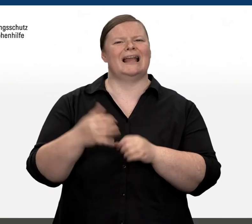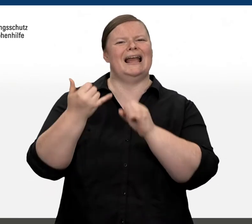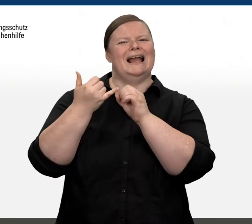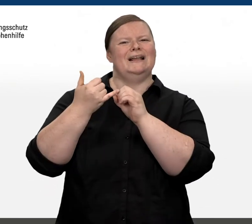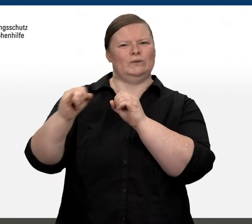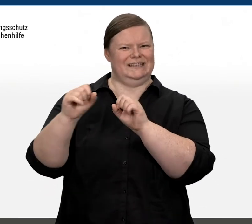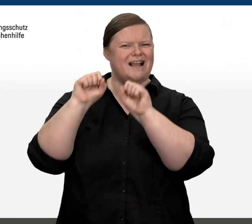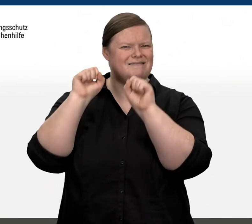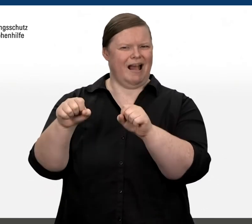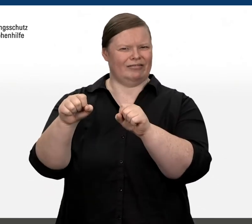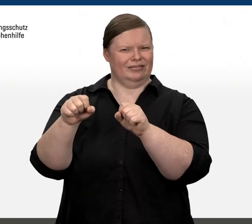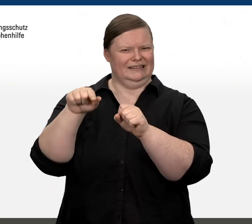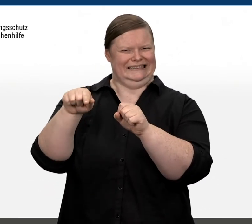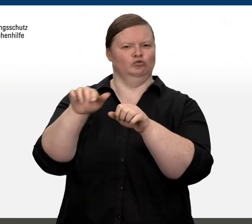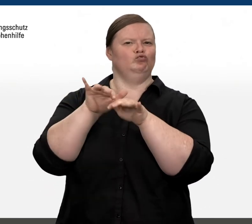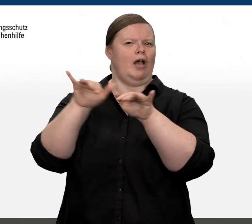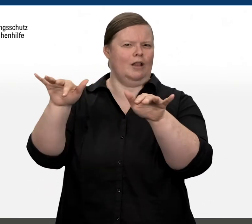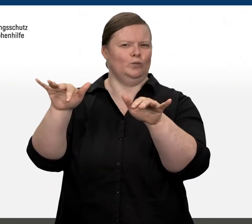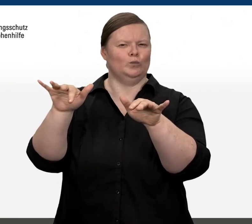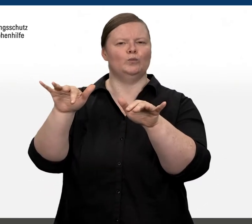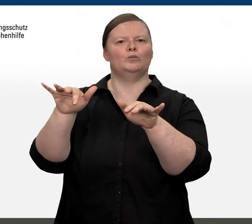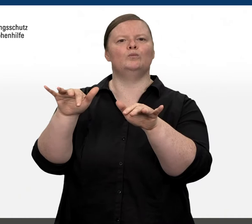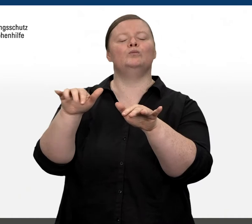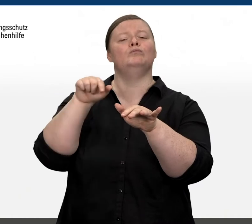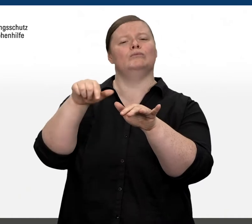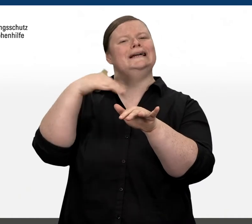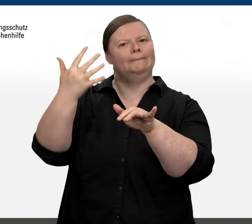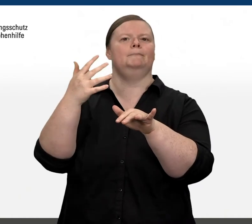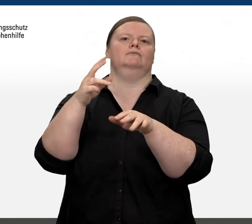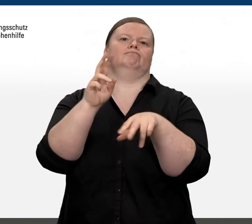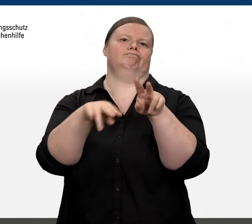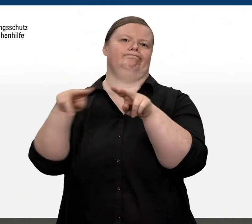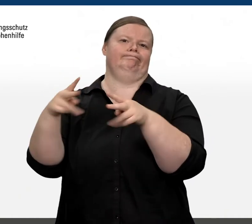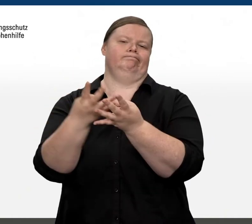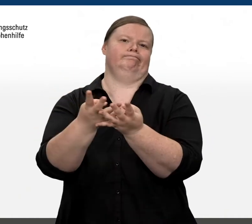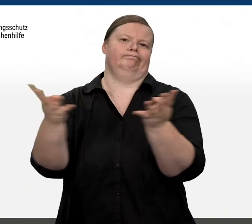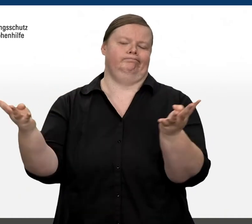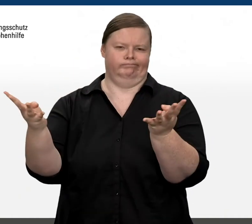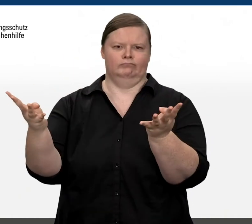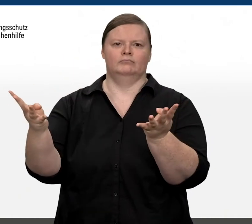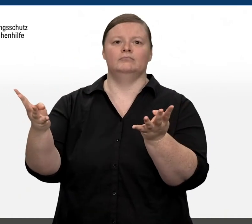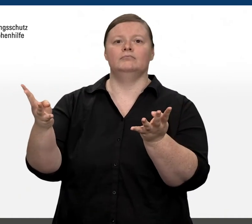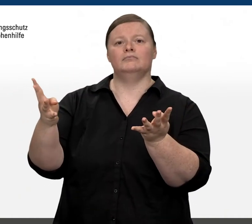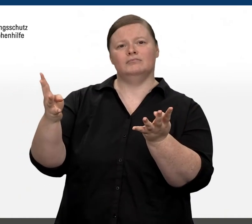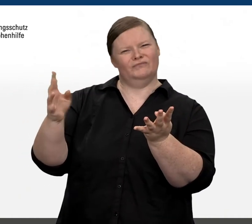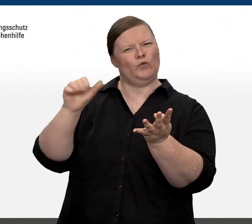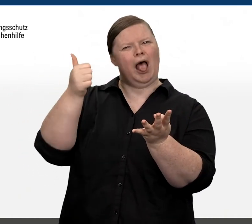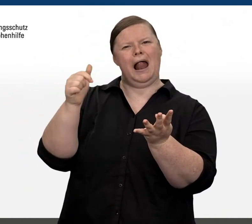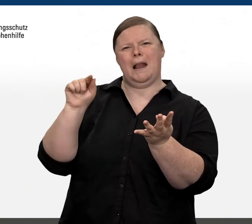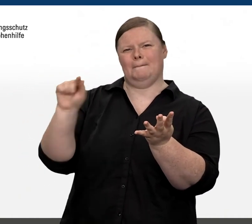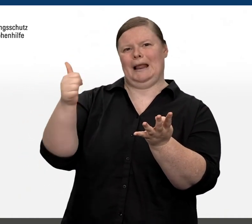Vor allem die Alpha Strahlung, eine Art der ionisierenden Strahlung,